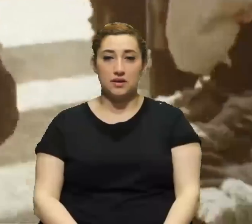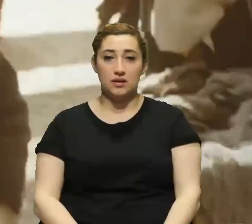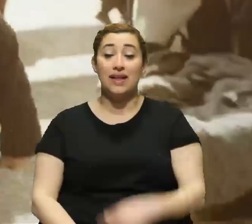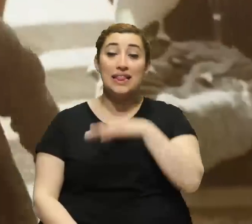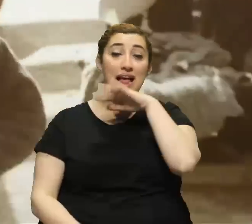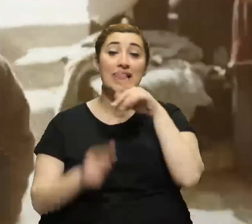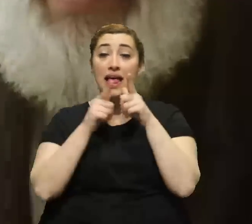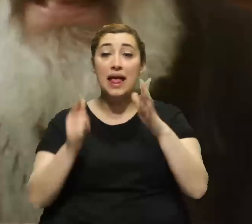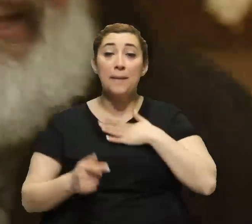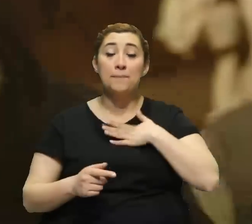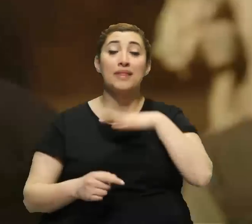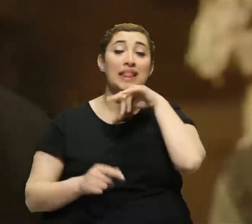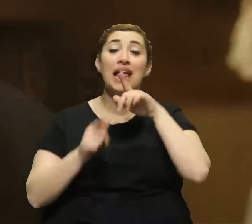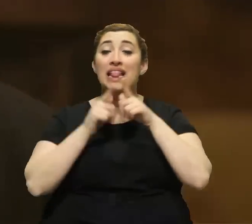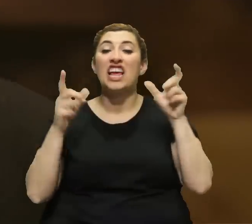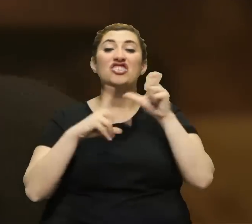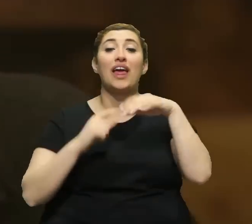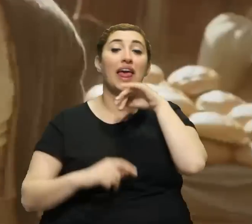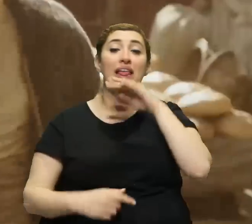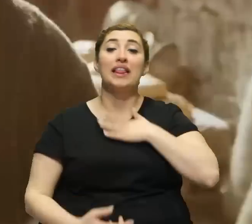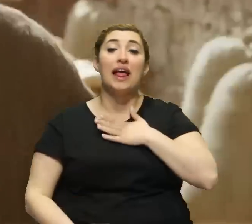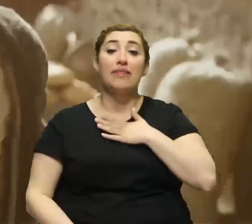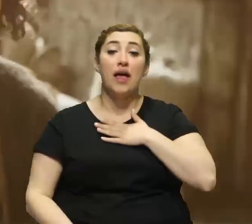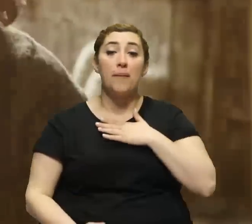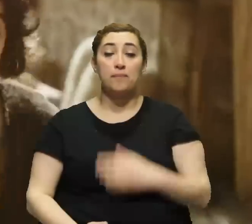Dedem dedem, Şeyh dedem!